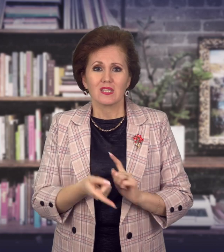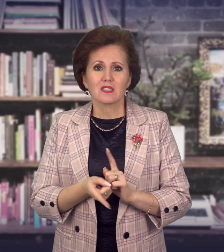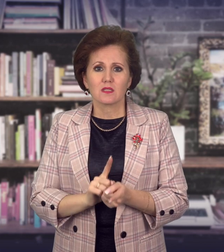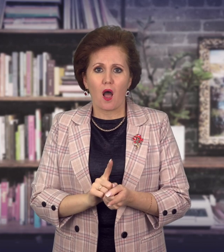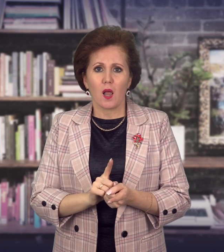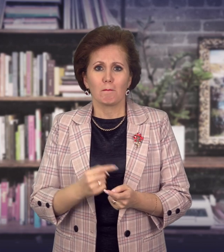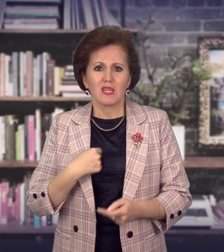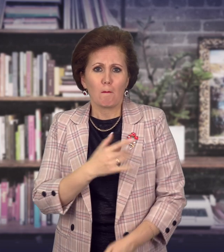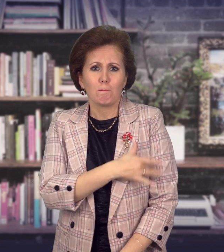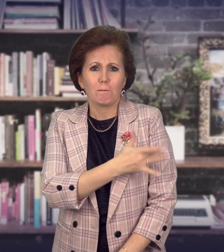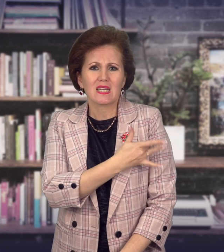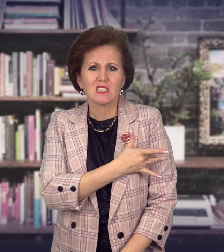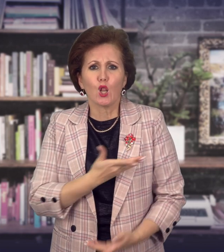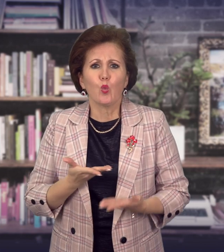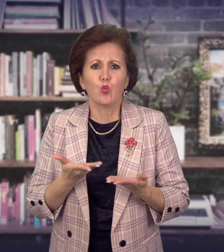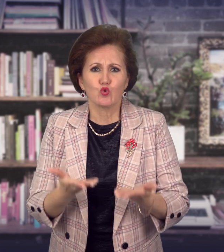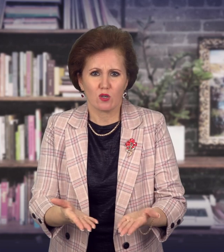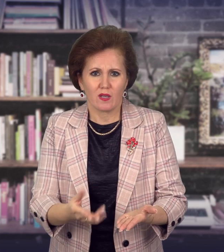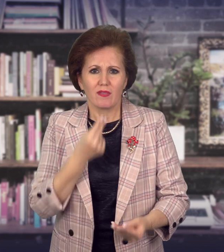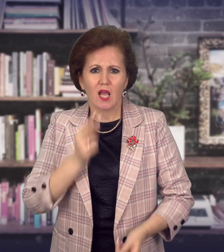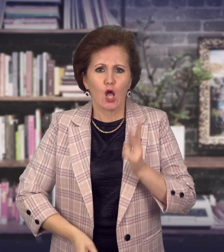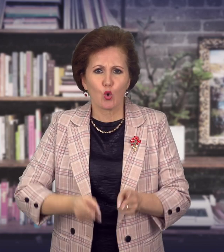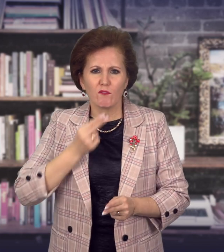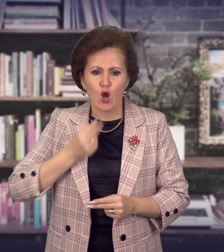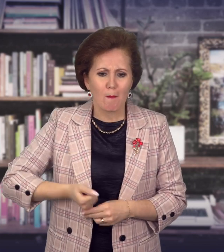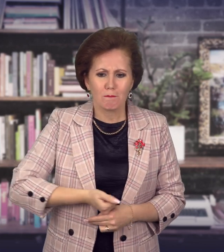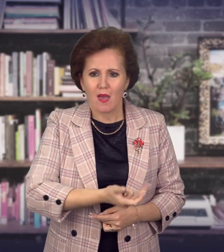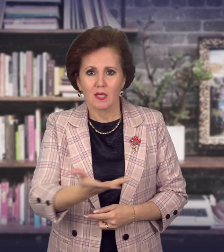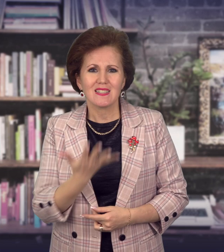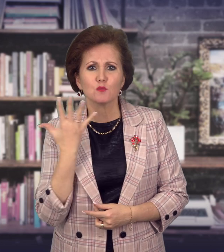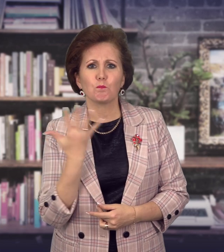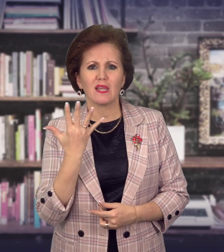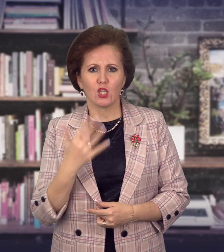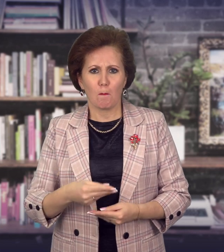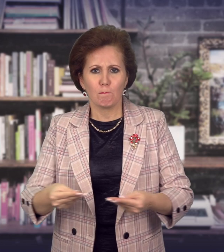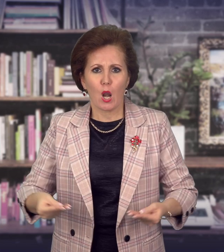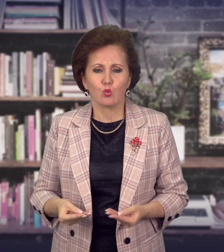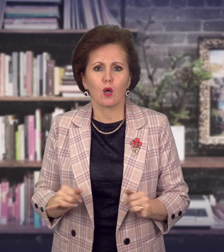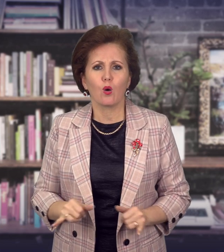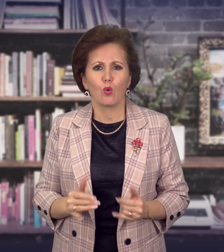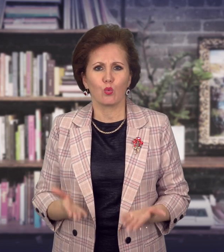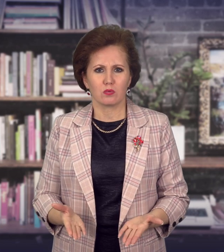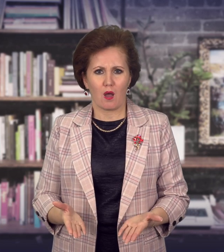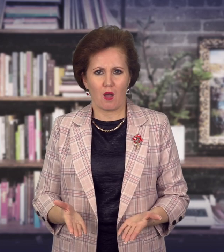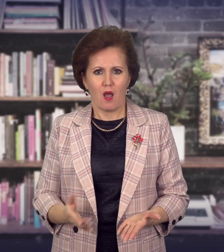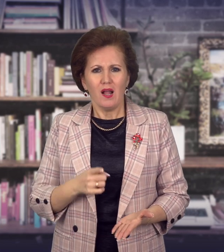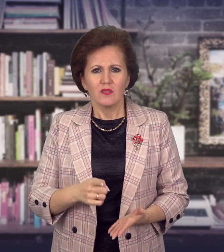Ты стала мне прислуживать! Готовишь обед из 5 блюд. Куда?